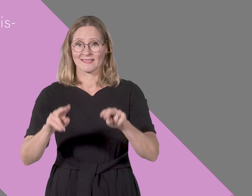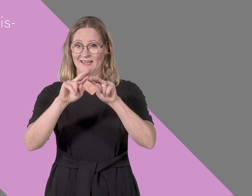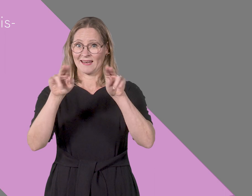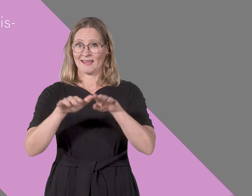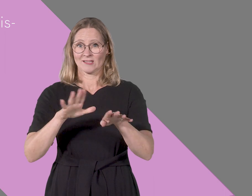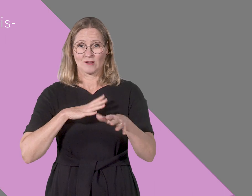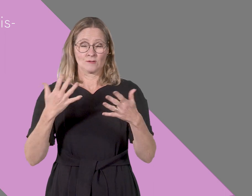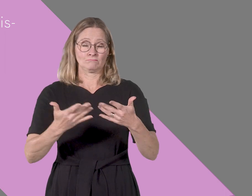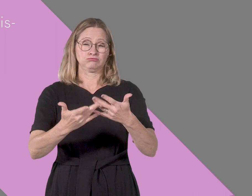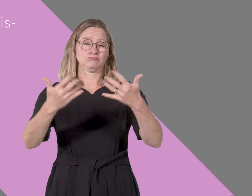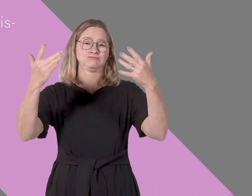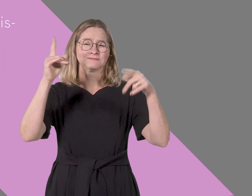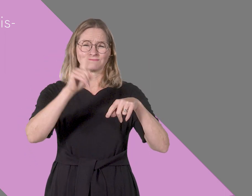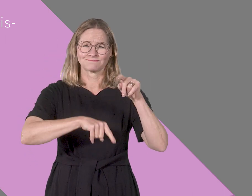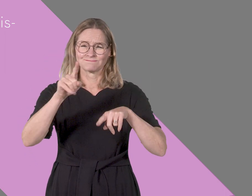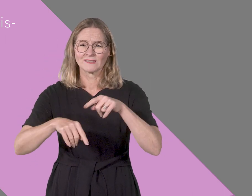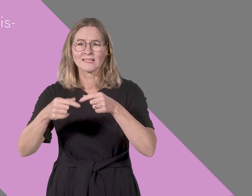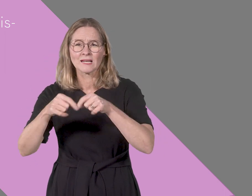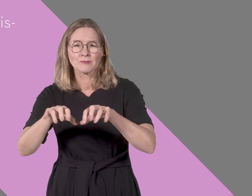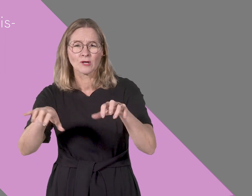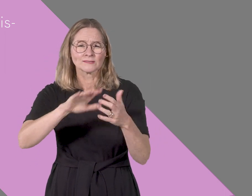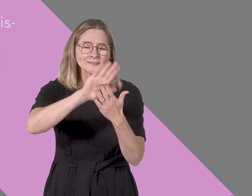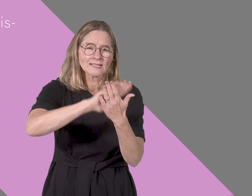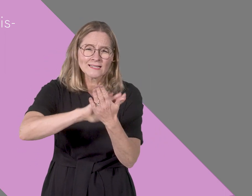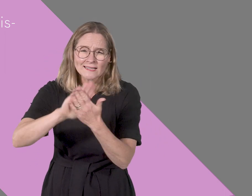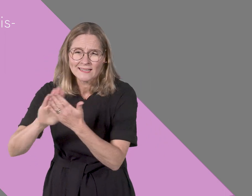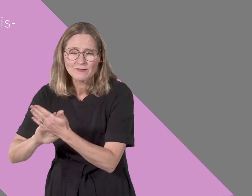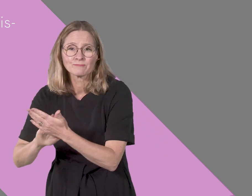Netti on pullollaan erilaisia kirpputorisivustoja -